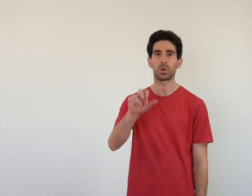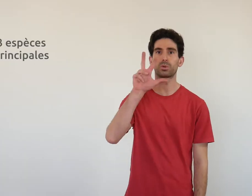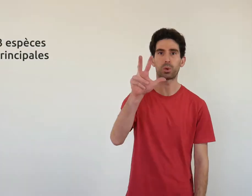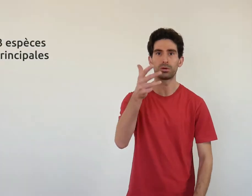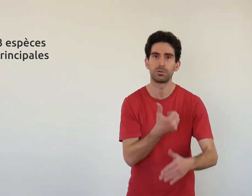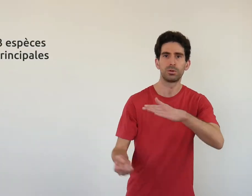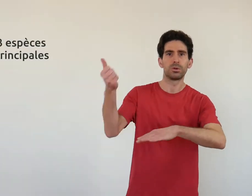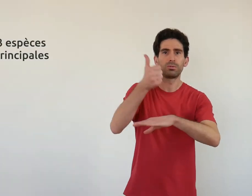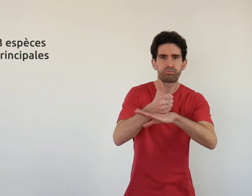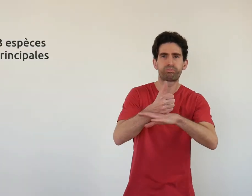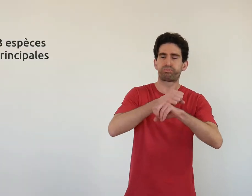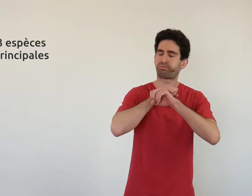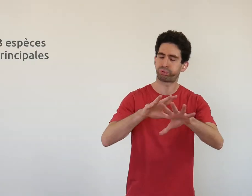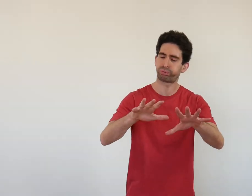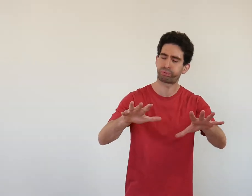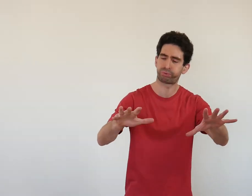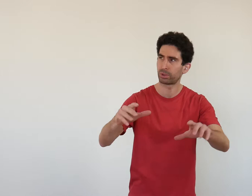Voici les 3 espèces les plus répandues.